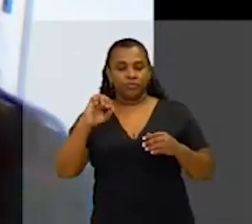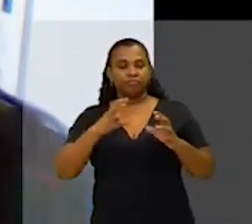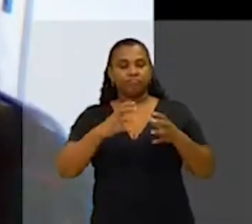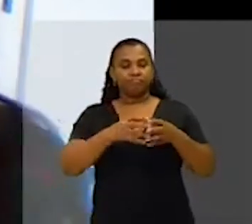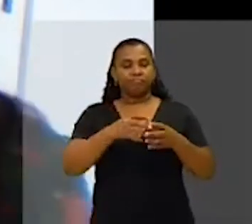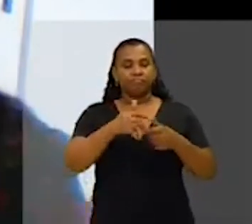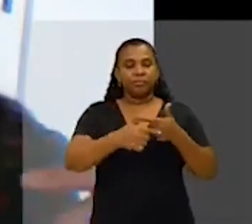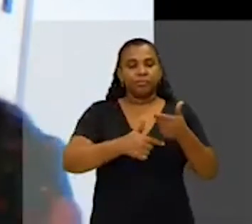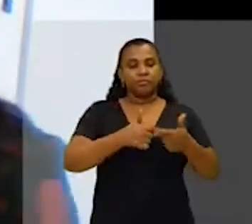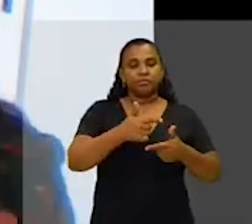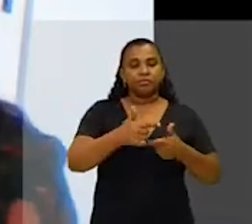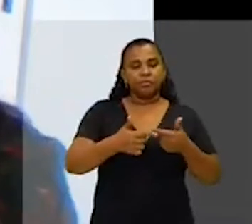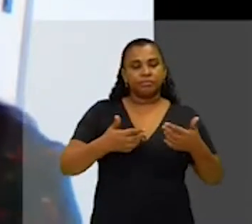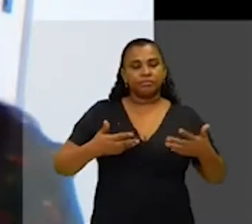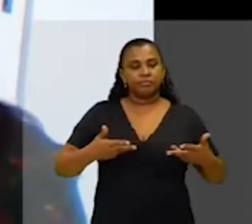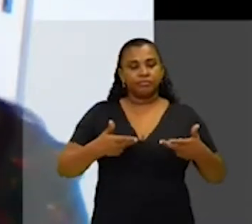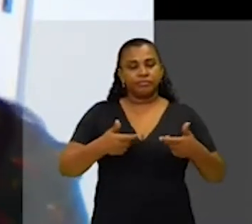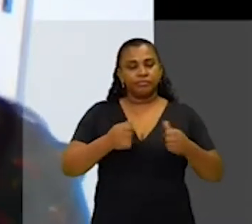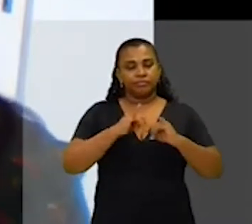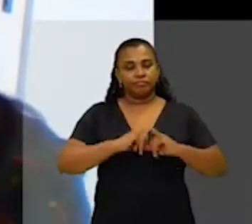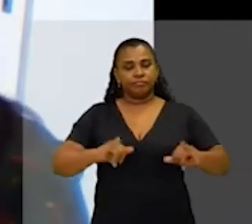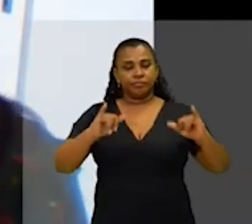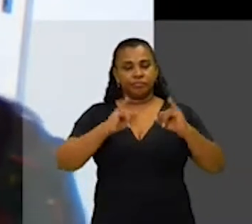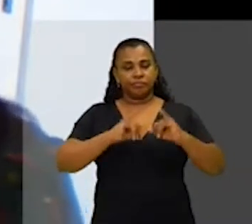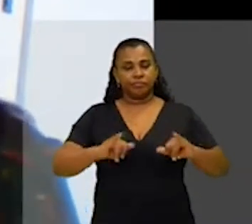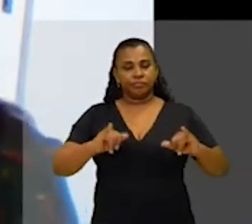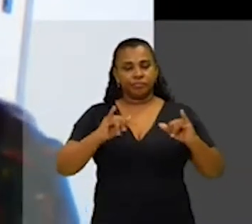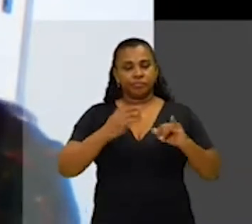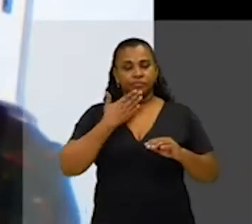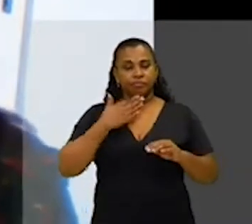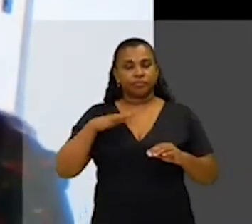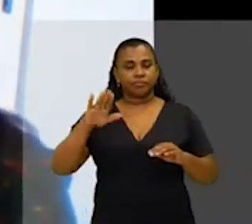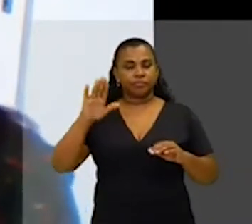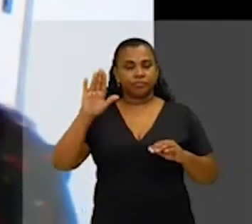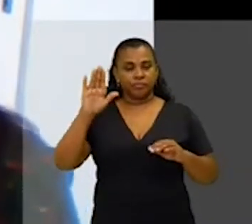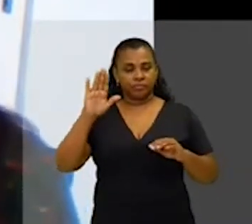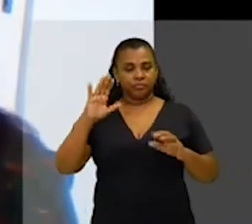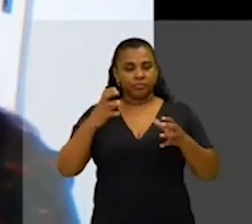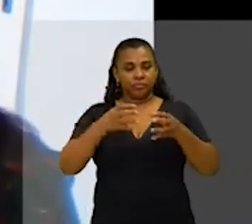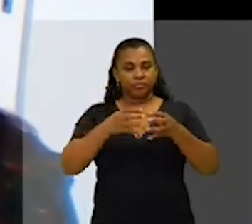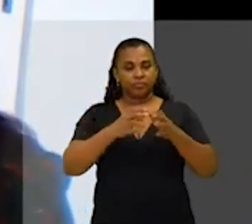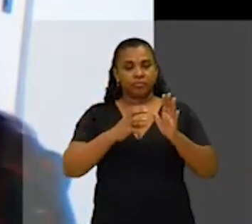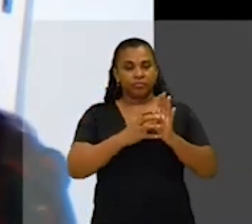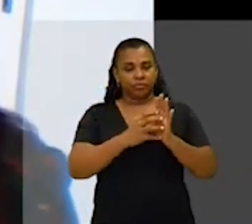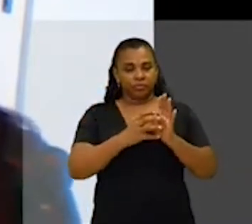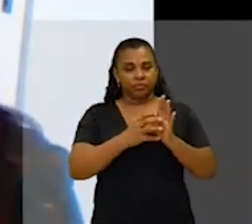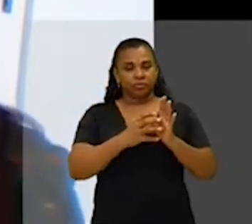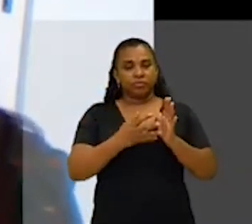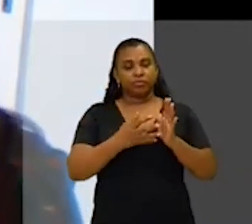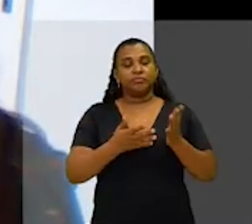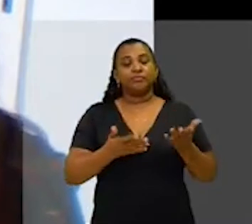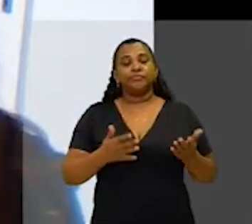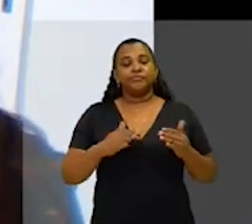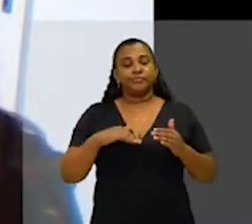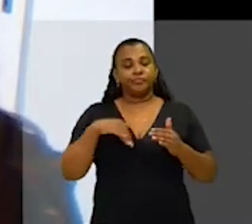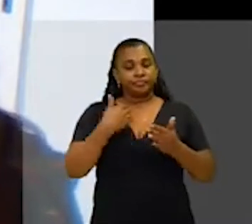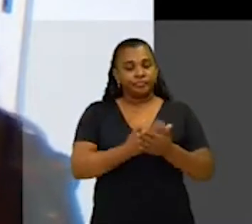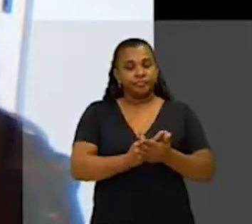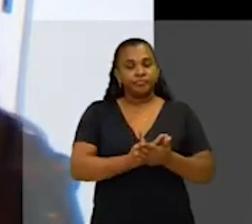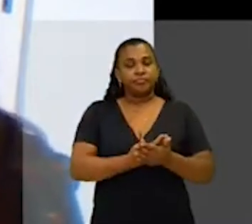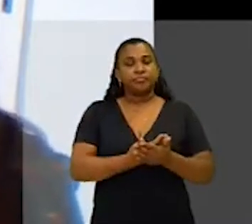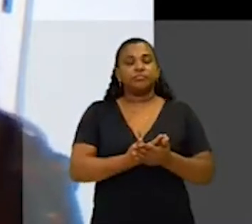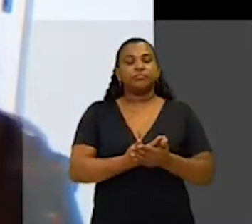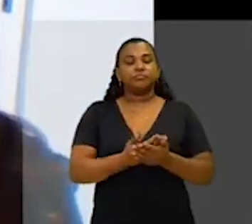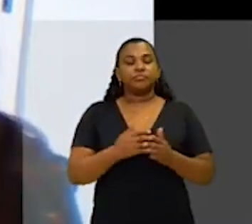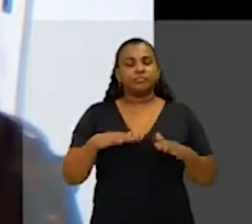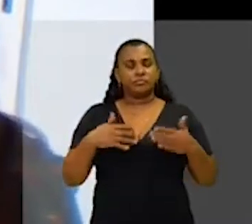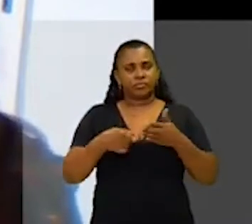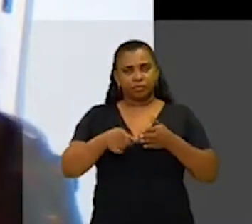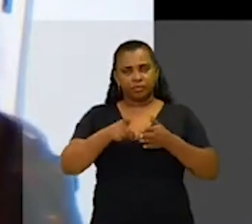e na divulgação da atuação dos mandatos eletivos artigos atenção e voltando sozinho comentar a fala